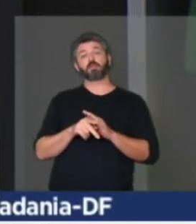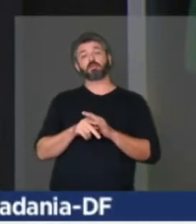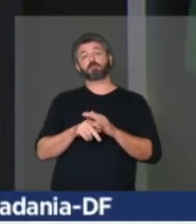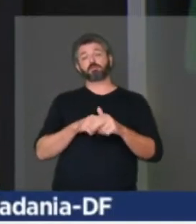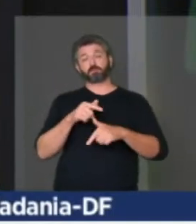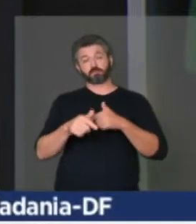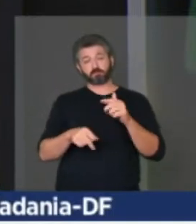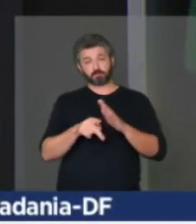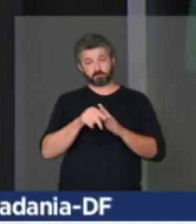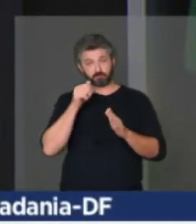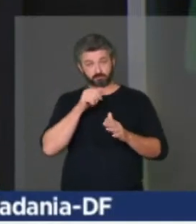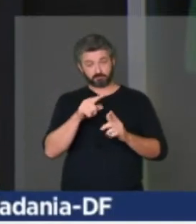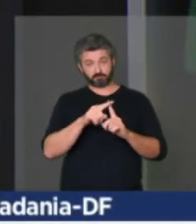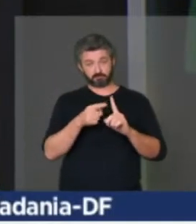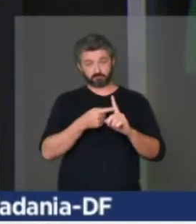DE TRABALHO É DISTÂNCIA, O